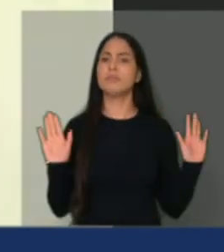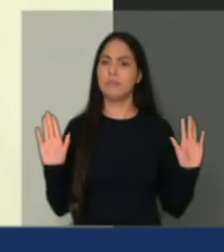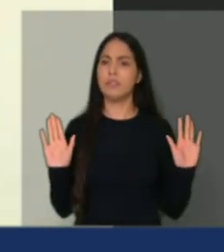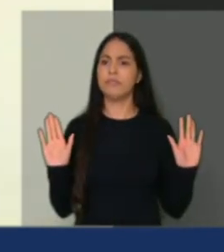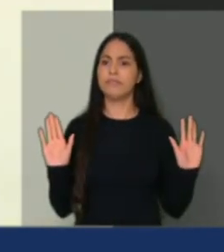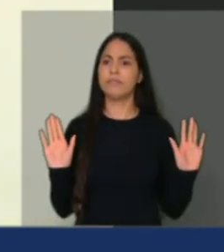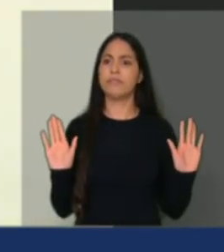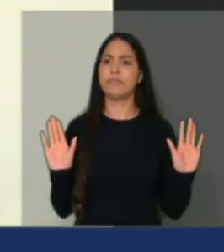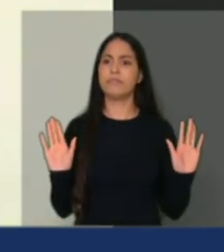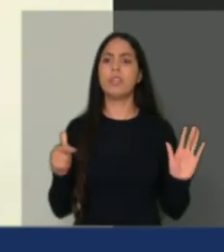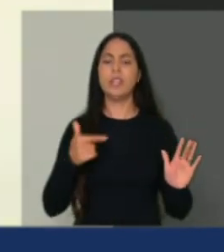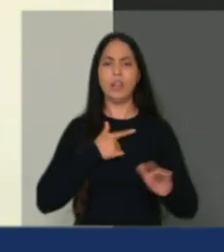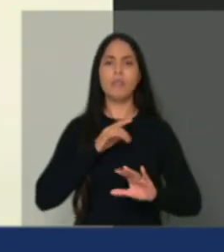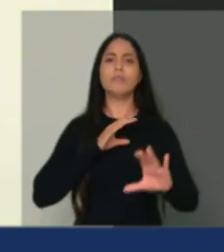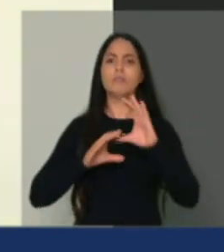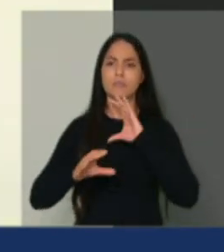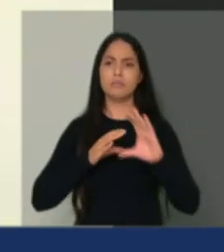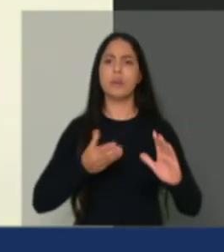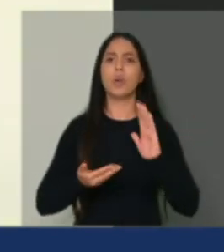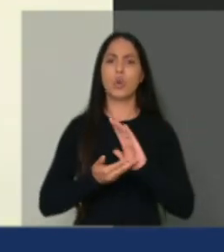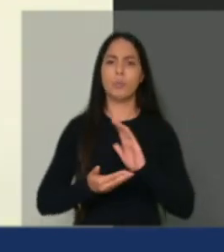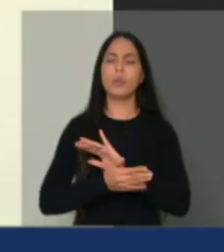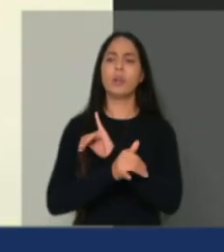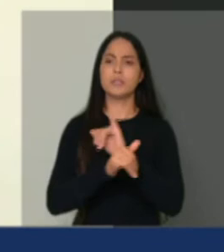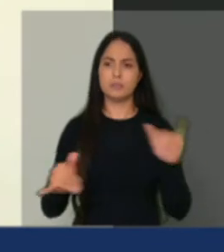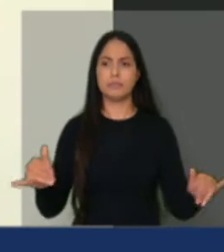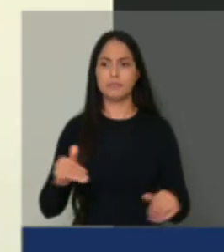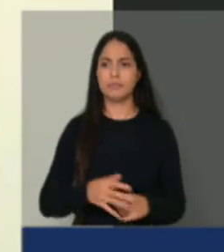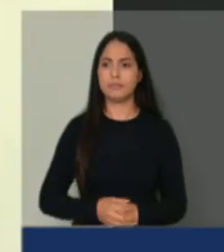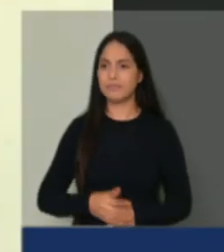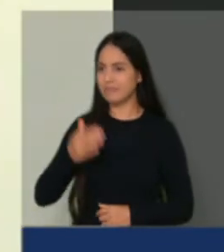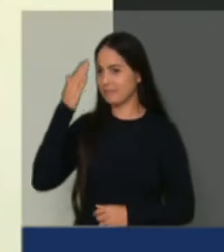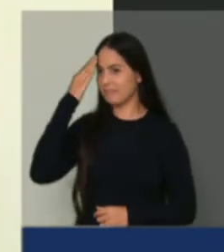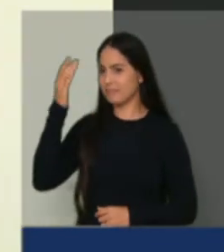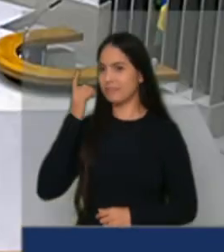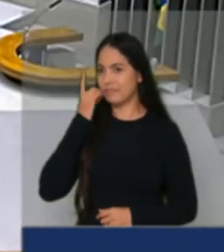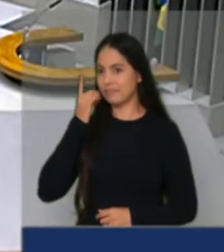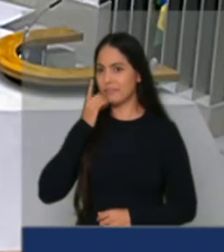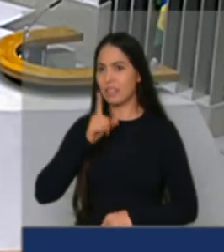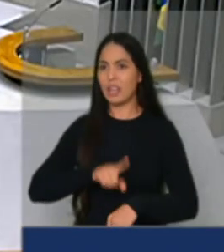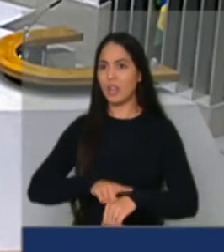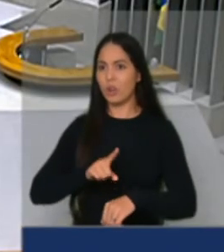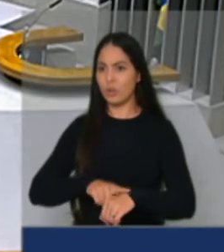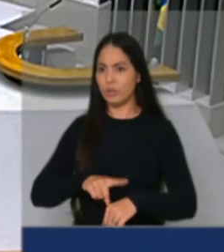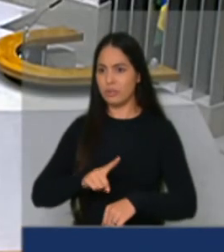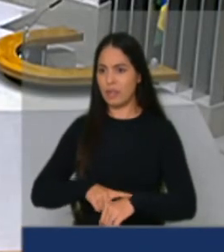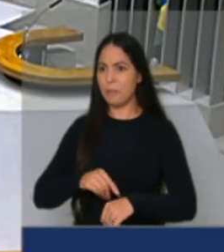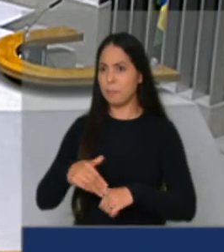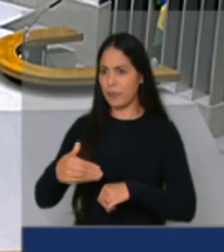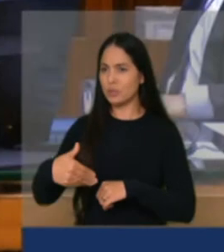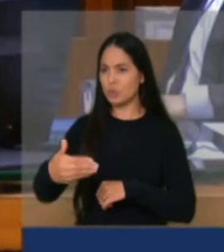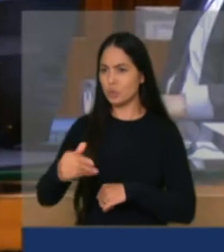[DEPUTADO]: E QUE DÊ REPERCUSSÃO DA MINHA FALA A VOZ DO BRASIL, E OUTROS... [PRESIDENTE]: SIM, PASSOU POUCO TINH, MAS DEI